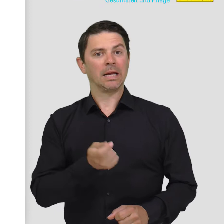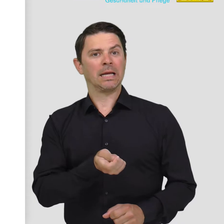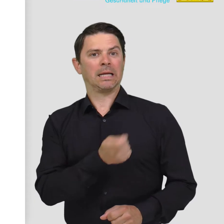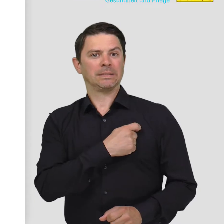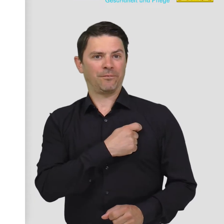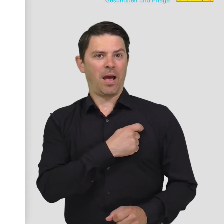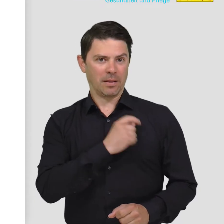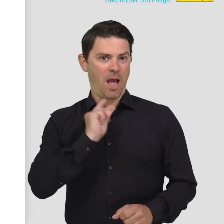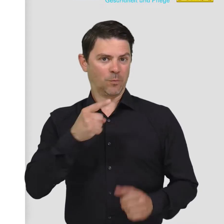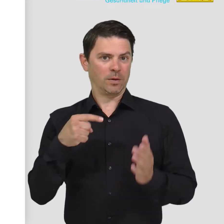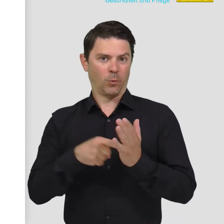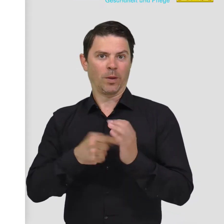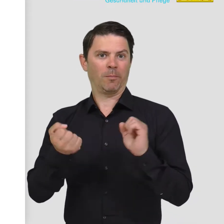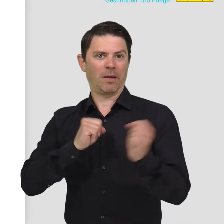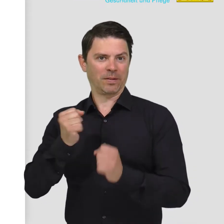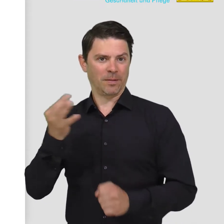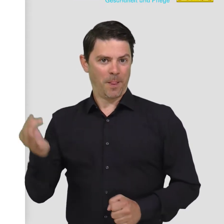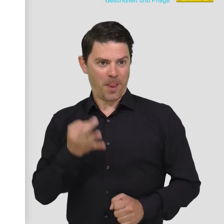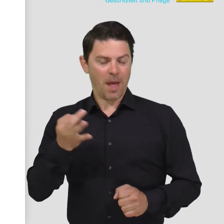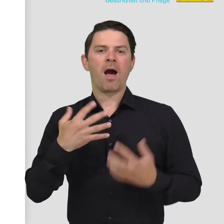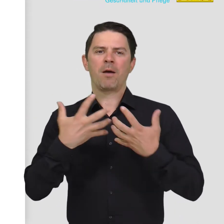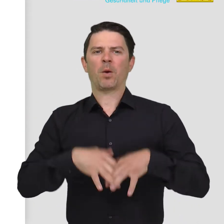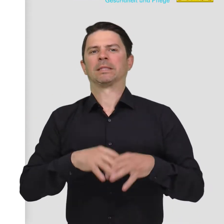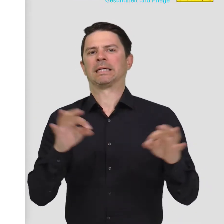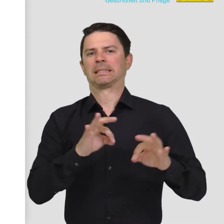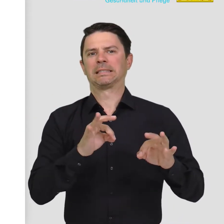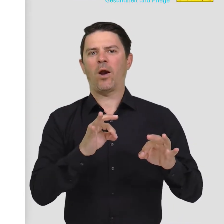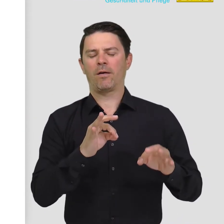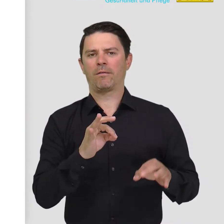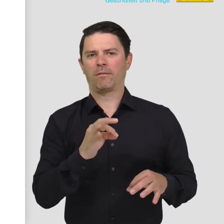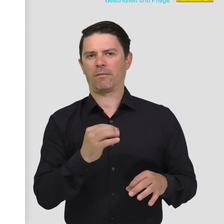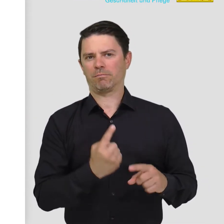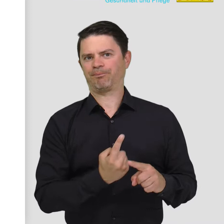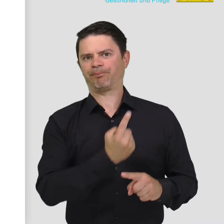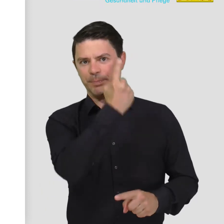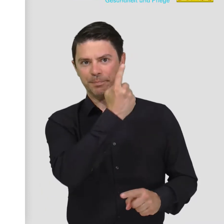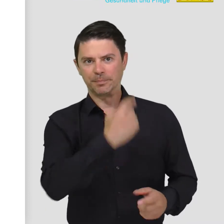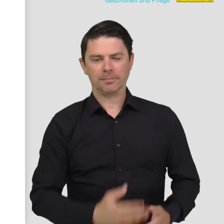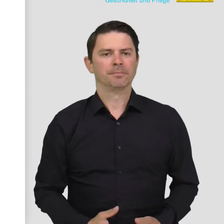Auch für einen Herzinfarkt ist Bewegungsarmut ein deutlicher Risikofaktor.